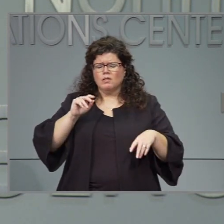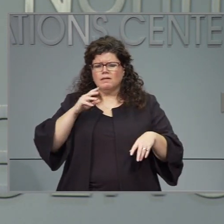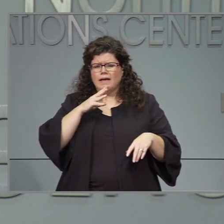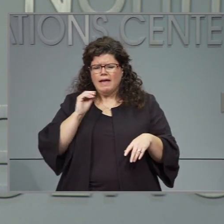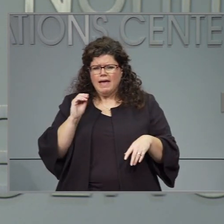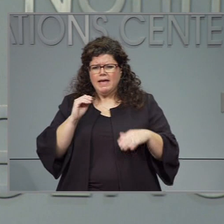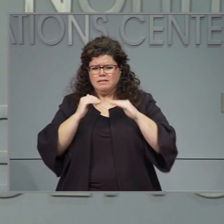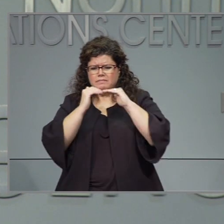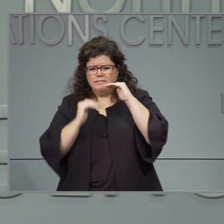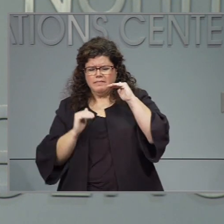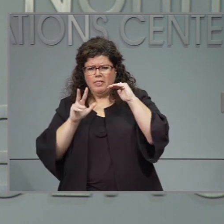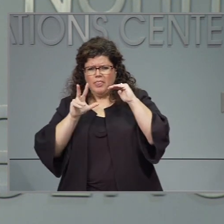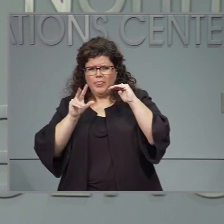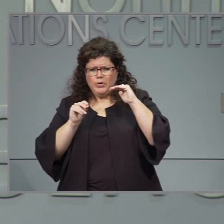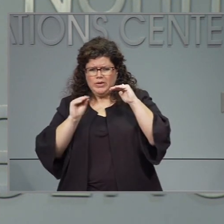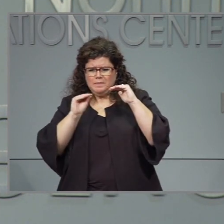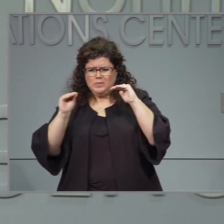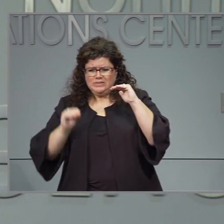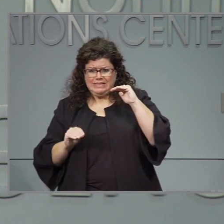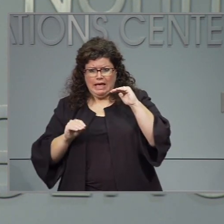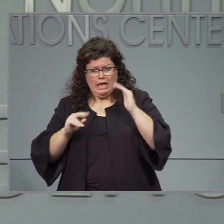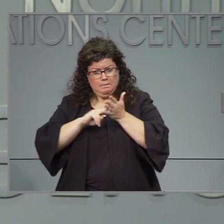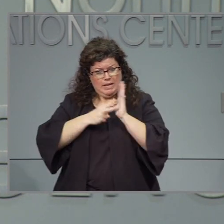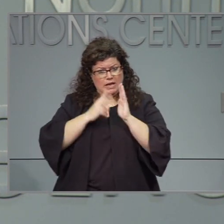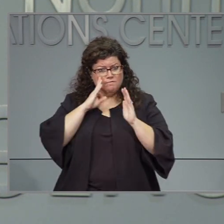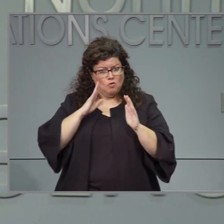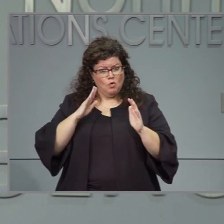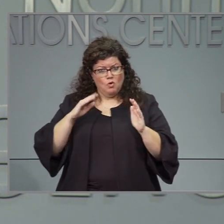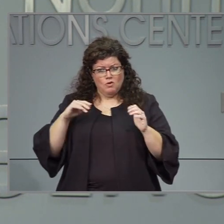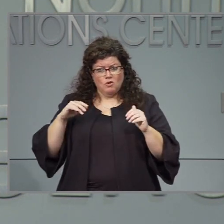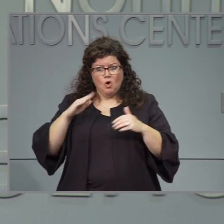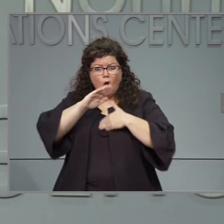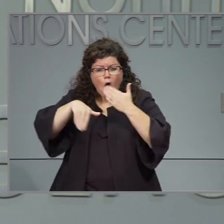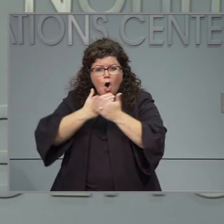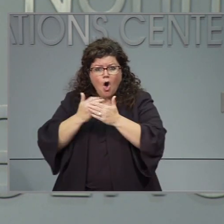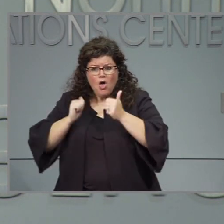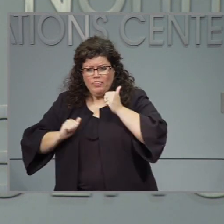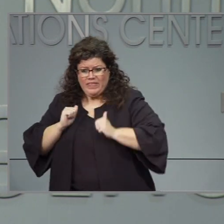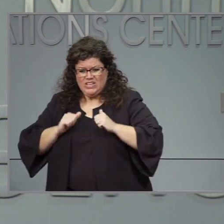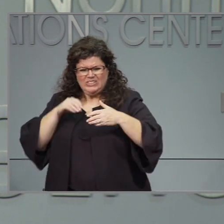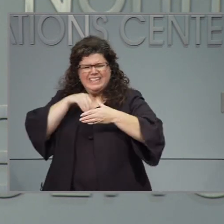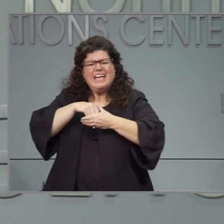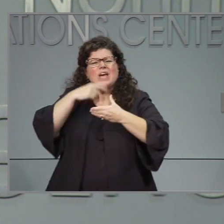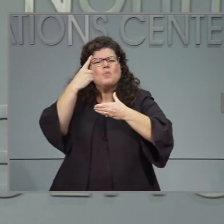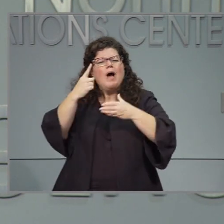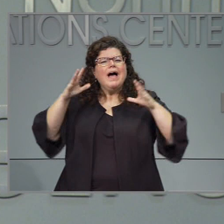por San. Creo que es una pregunta para la doctora kw.